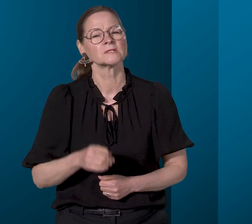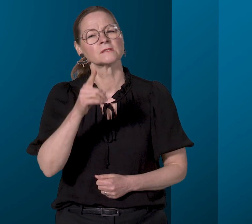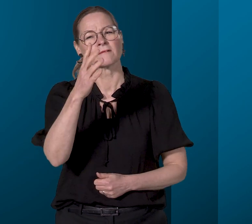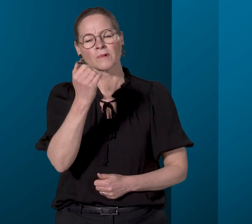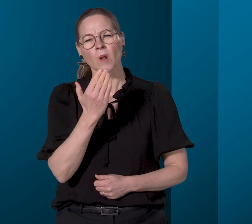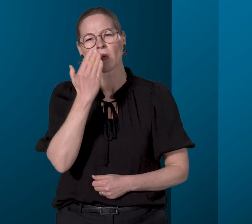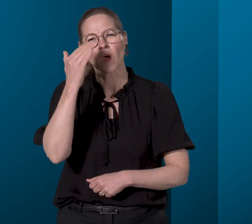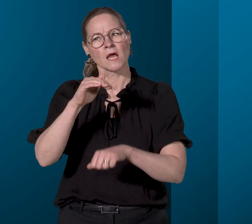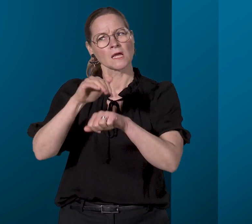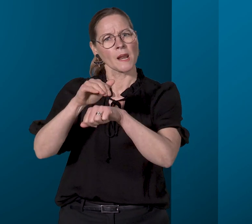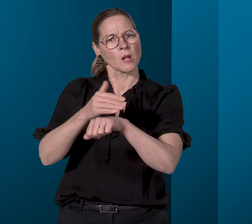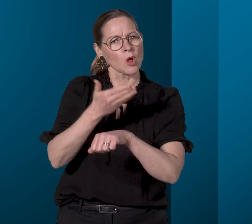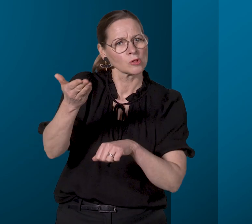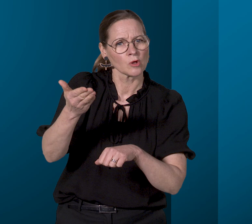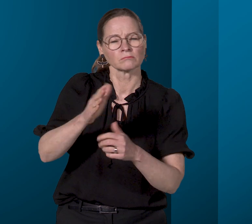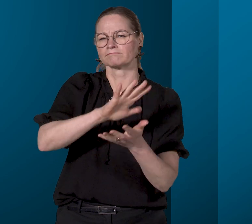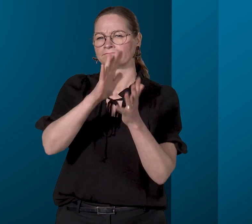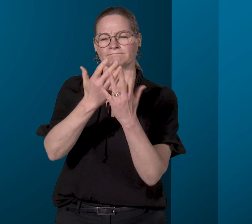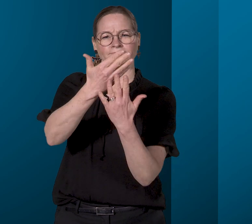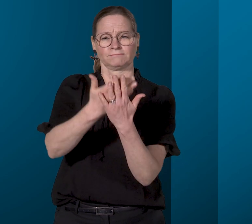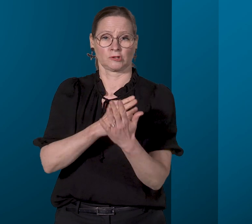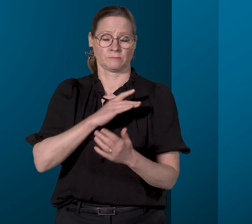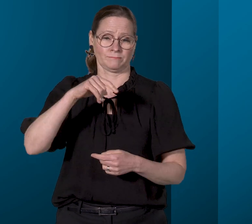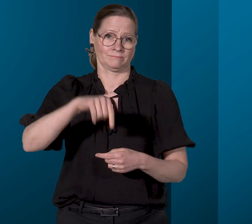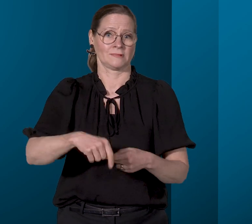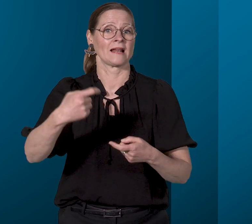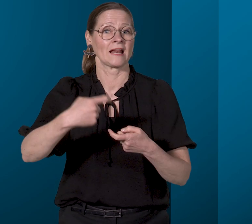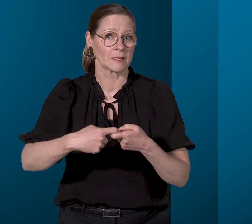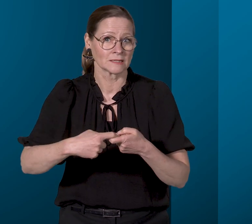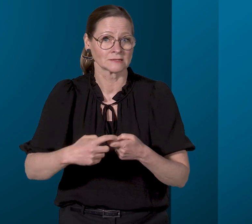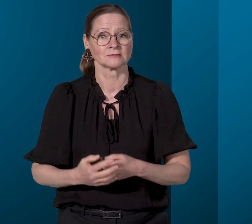Voit lukea kannanoton kokonaisuudessaan alla olevasta linkistä.